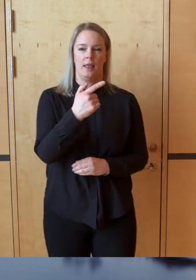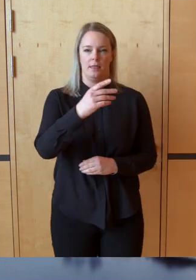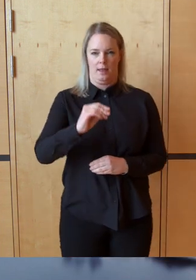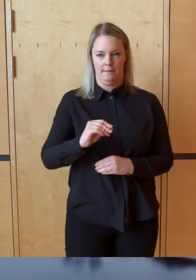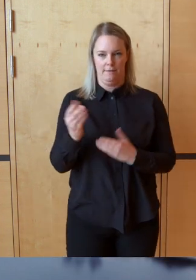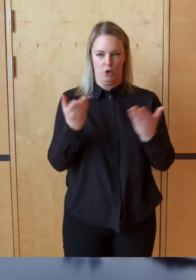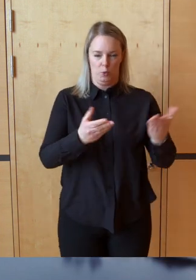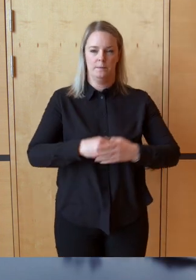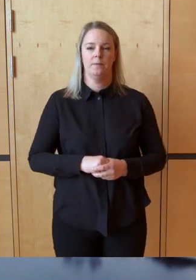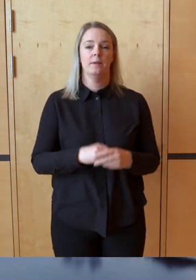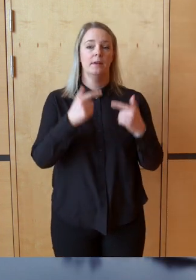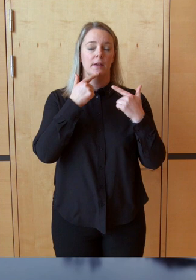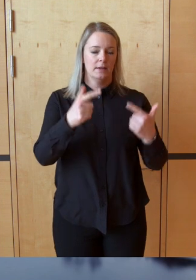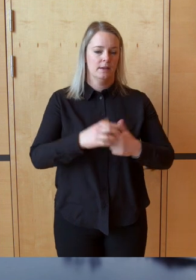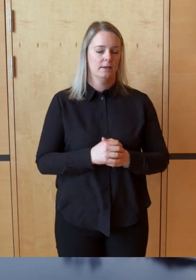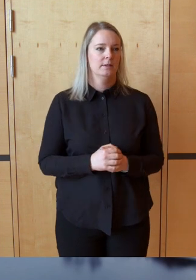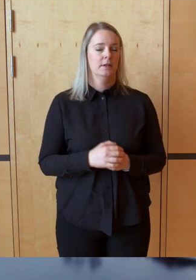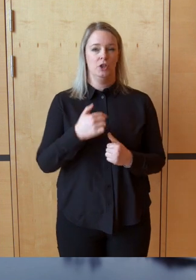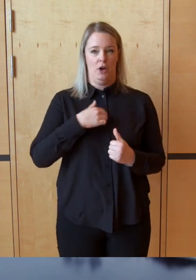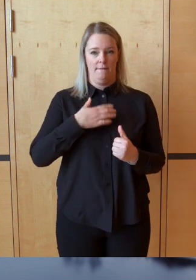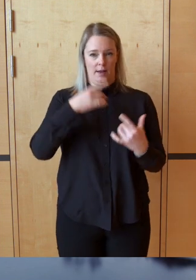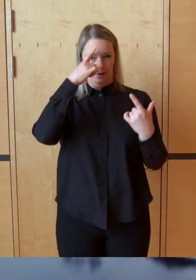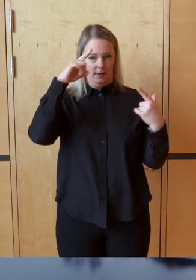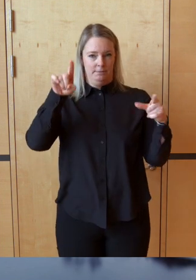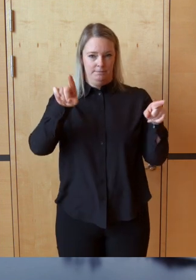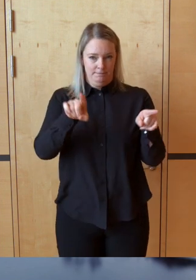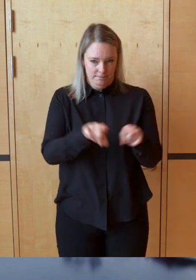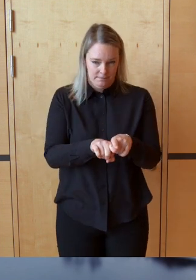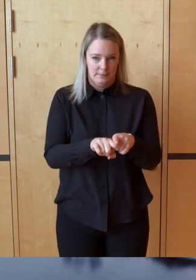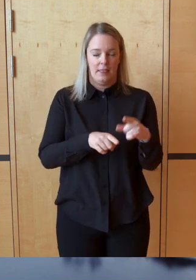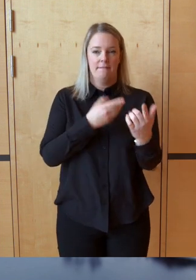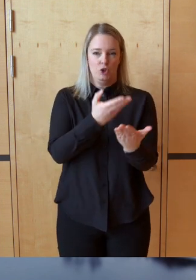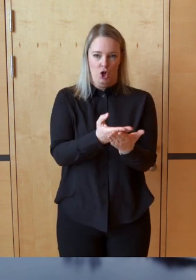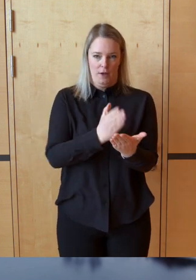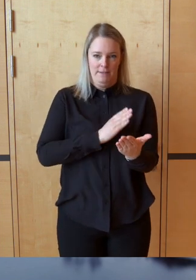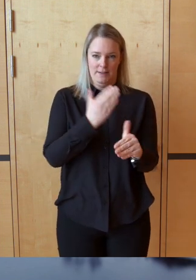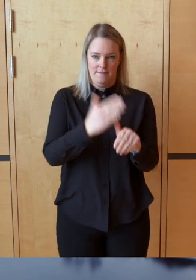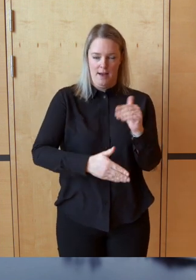Jag skulle vilja åka bifall till liggande förslag Och jag vill leka av